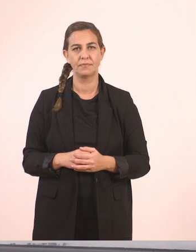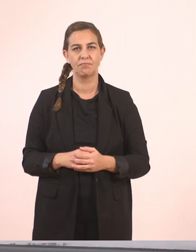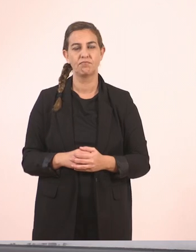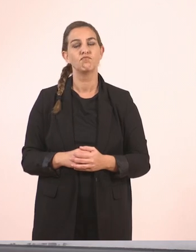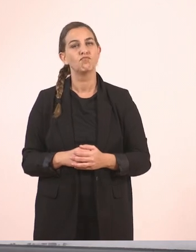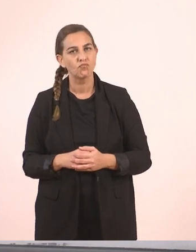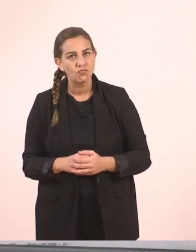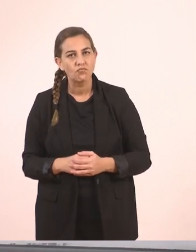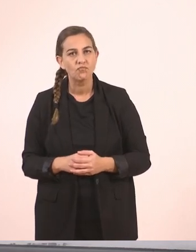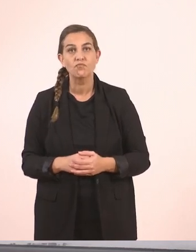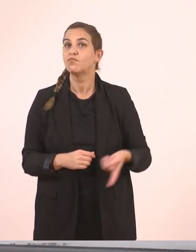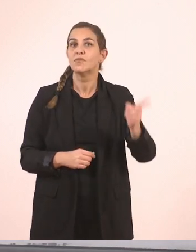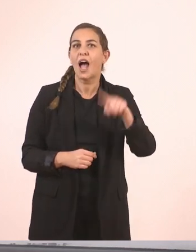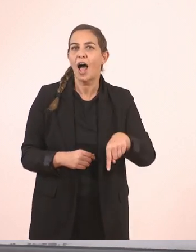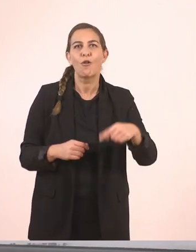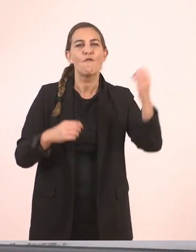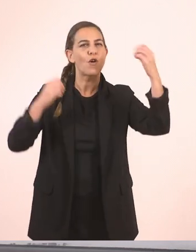Λαμπιόνια, στολίδια.